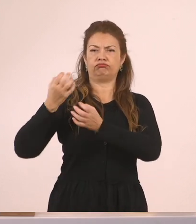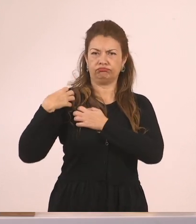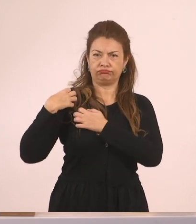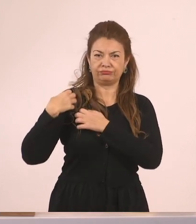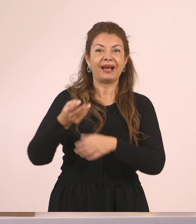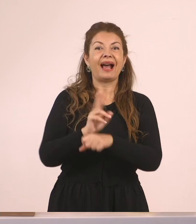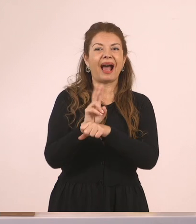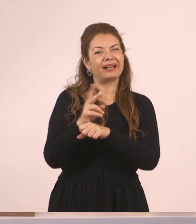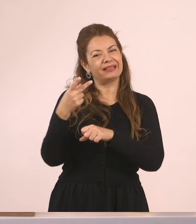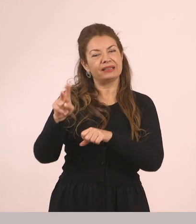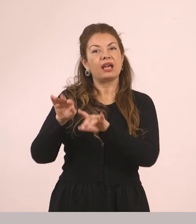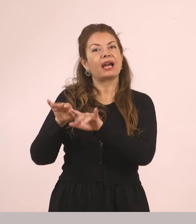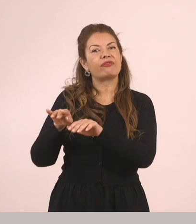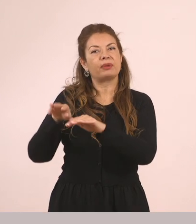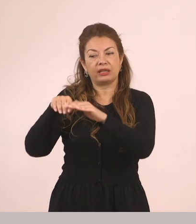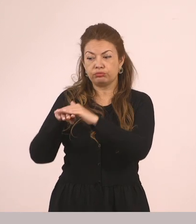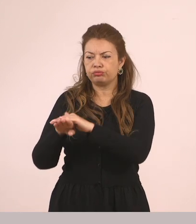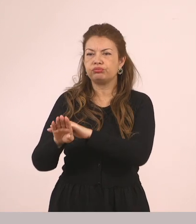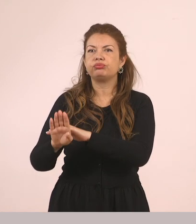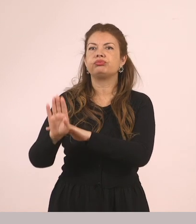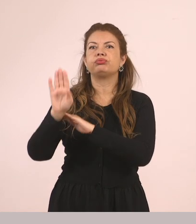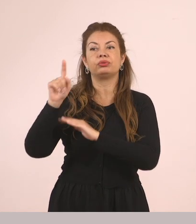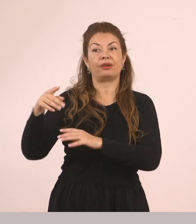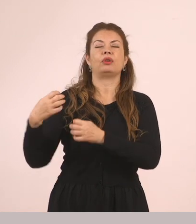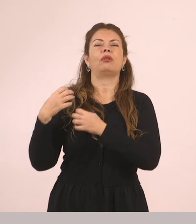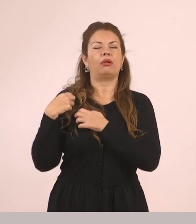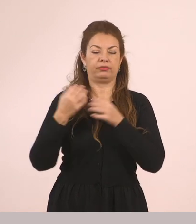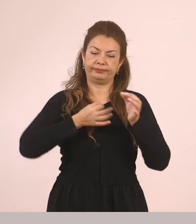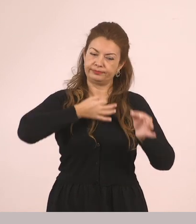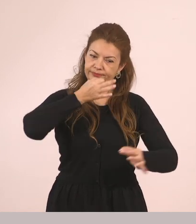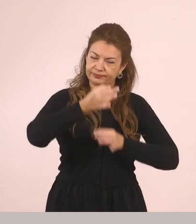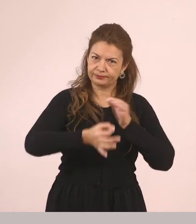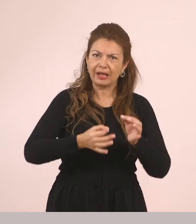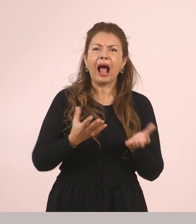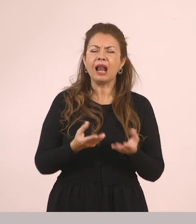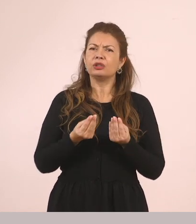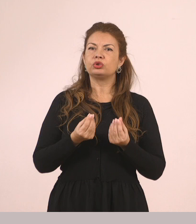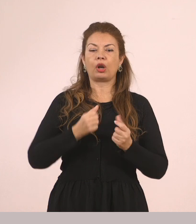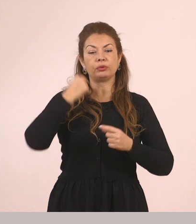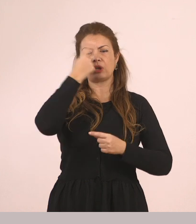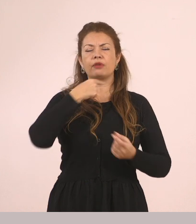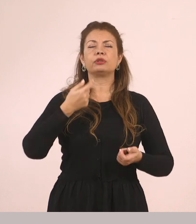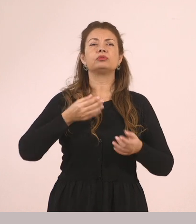αν το δείτε, να τους εξηγήσει. Το Χαρτί Γραφομηχανής μιλάει σε μία γλώσσα λίγο περίεργη.